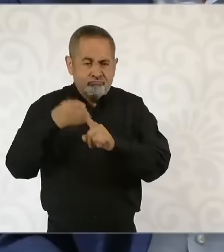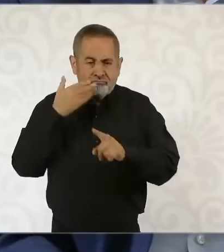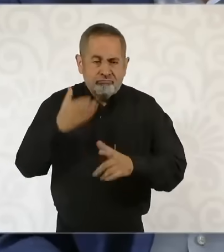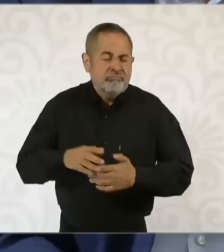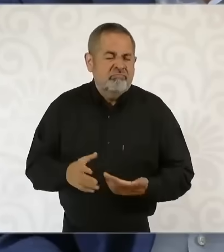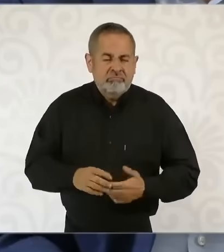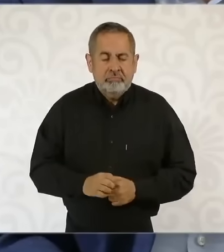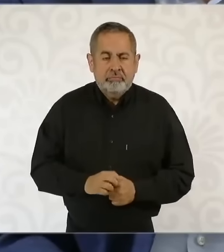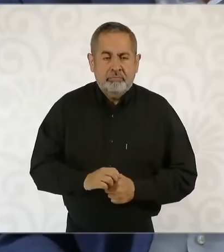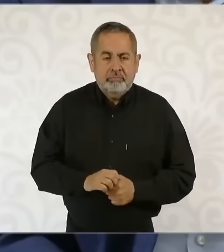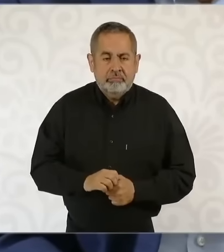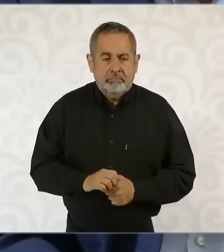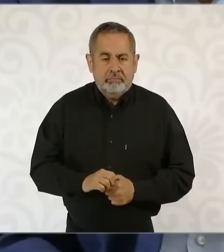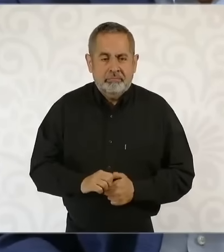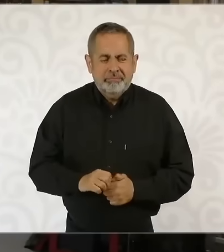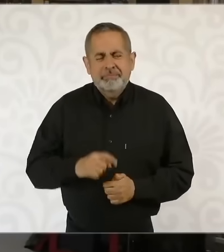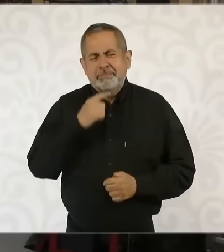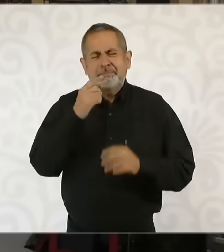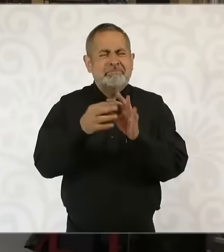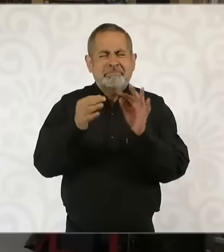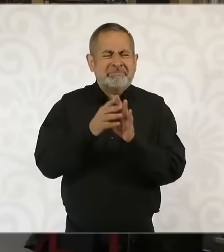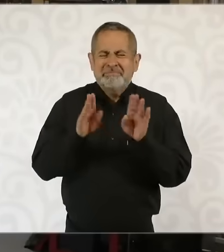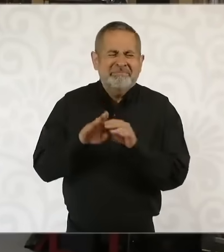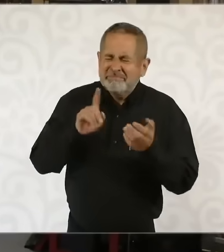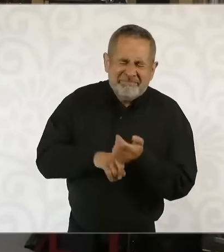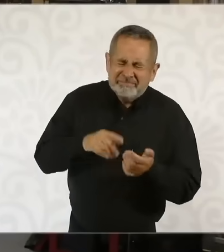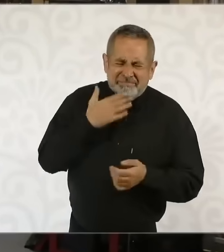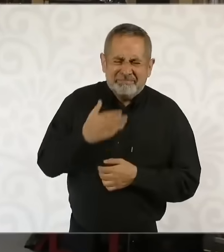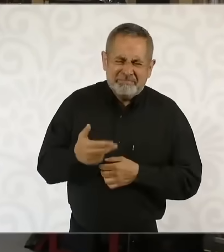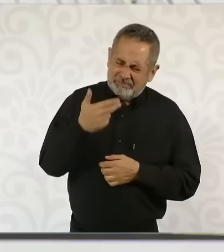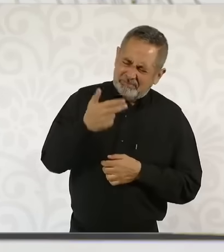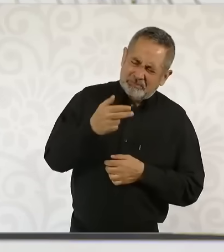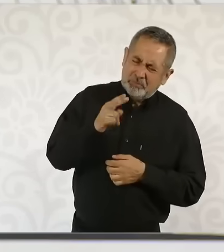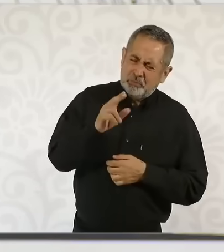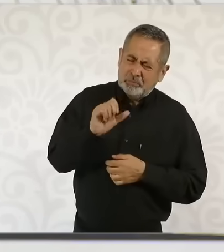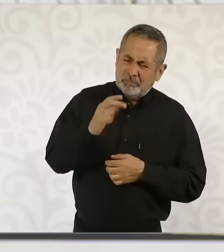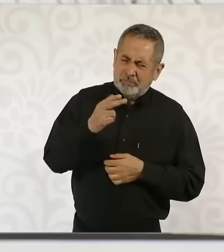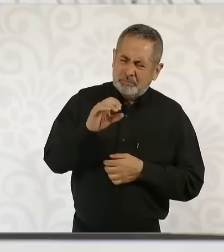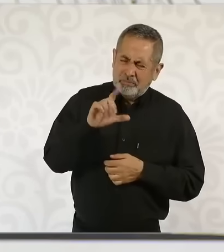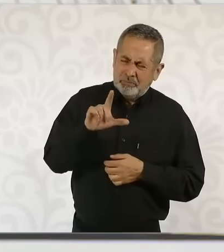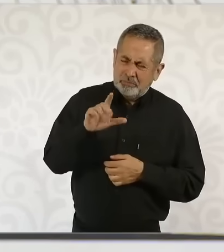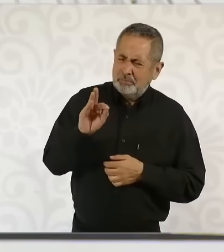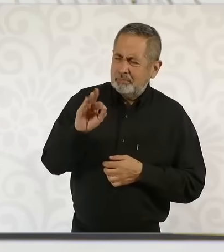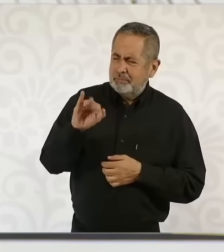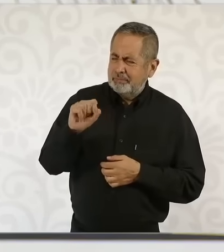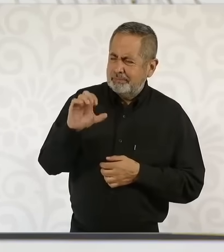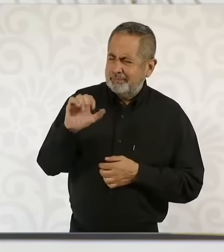que decir que es eso del huachicol fiscal para que se entienda. Eh, digamos que hay dos tipos.